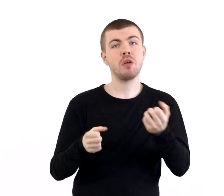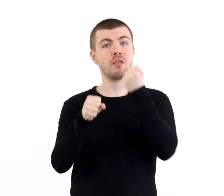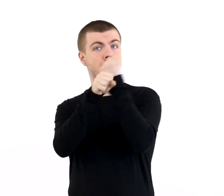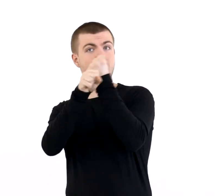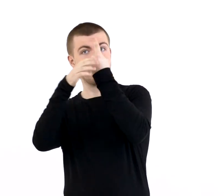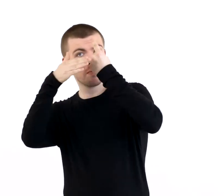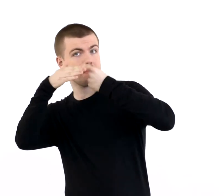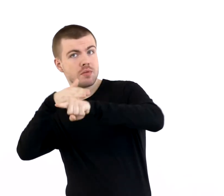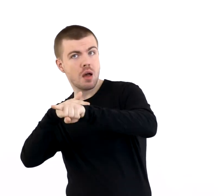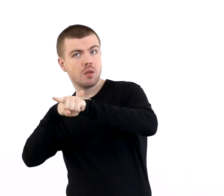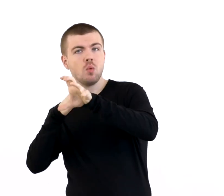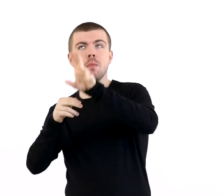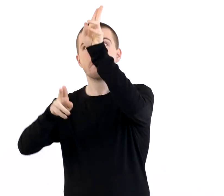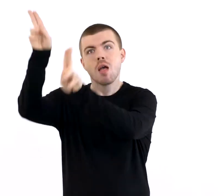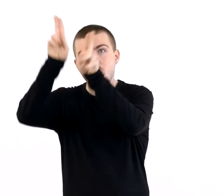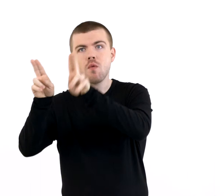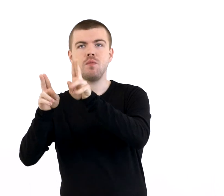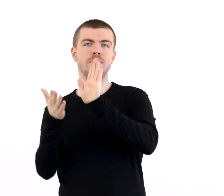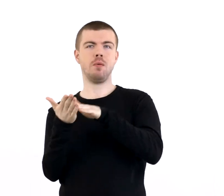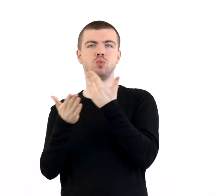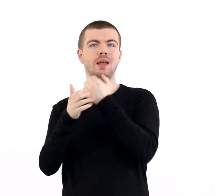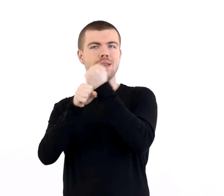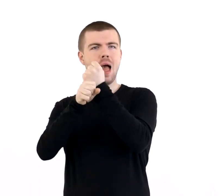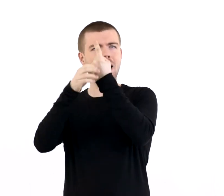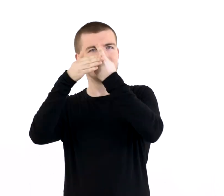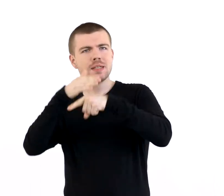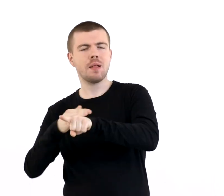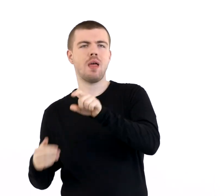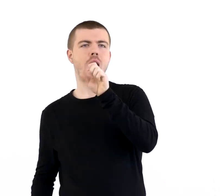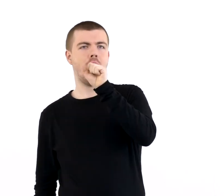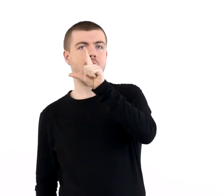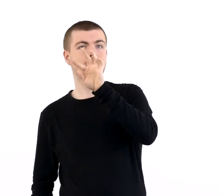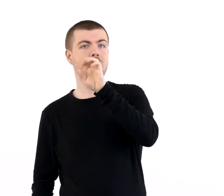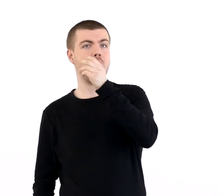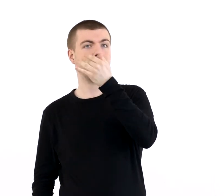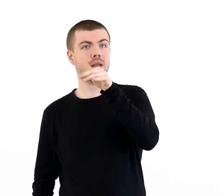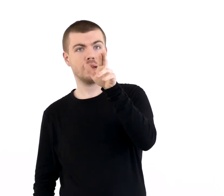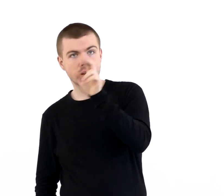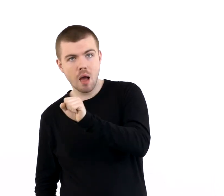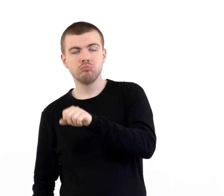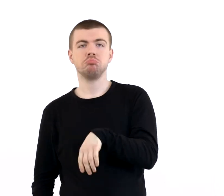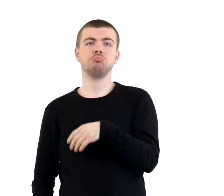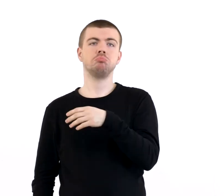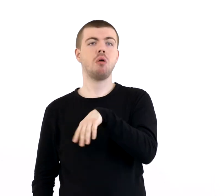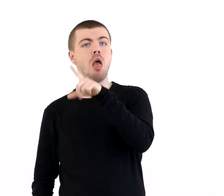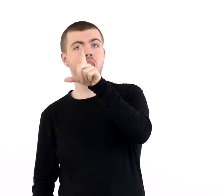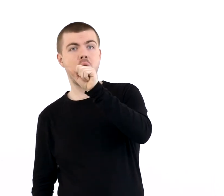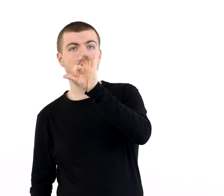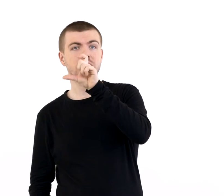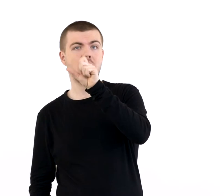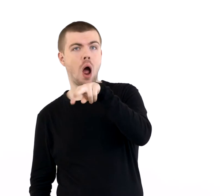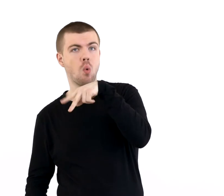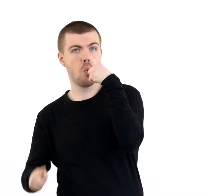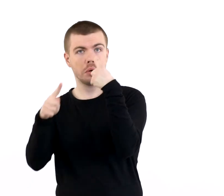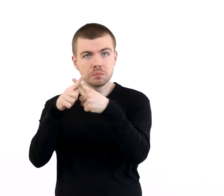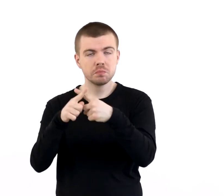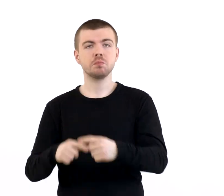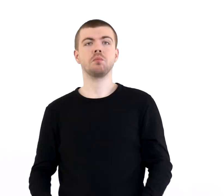Z czasem pojawiło się malarstwo naskalne, przedstawiające głównie zwierzęta (np. jaskinie Altamira i Lascaux)